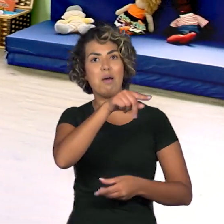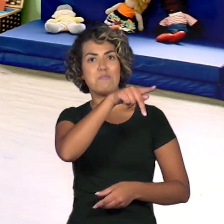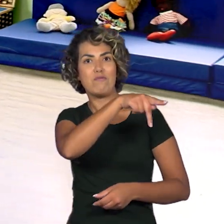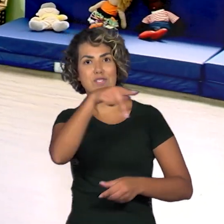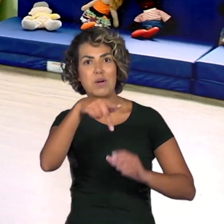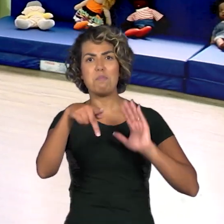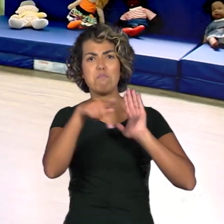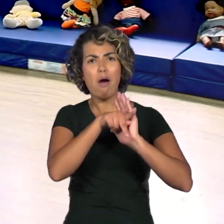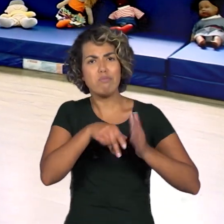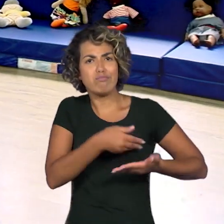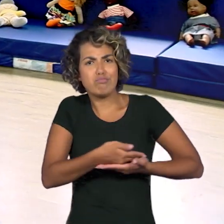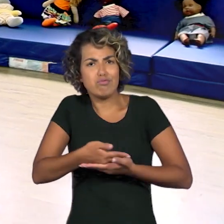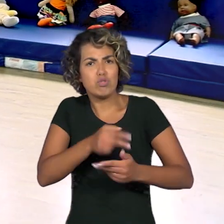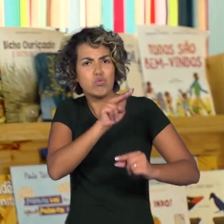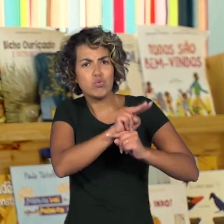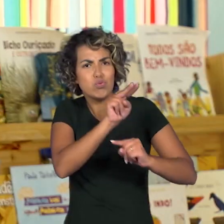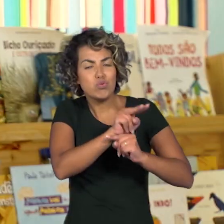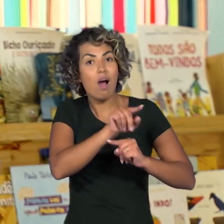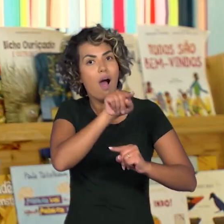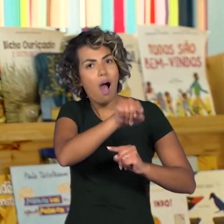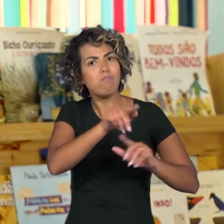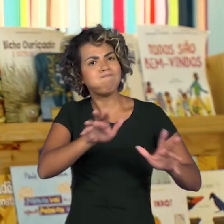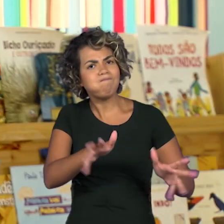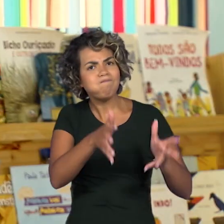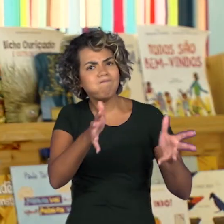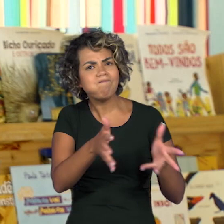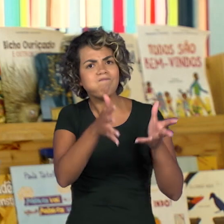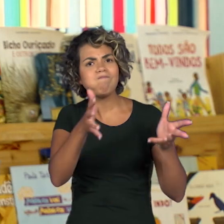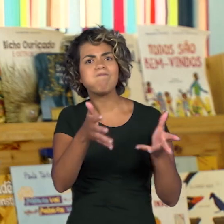DAS PROFESSORAS DOS BERÇÁRIOS, POIS TRATARÃO DE QUESTÕES ESPECÍFICAS